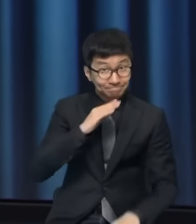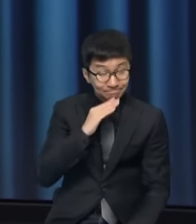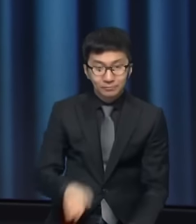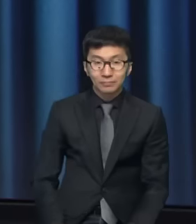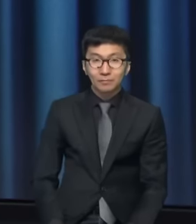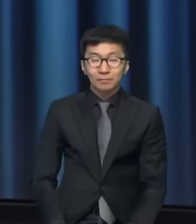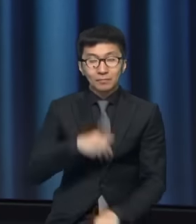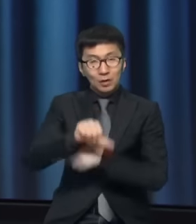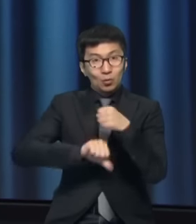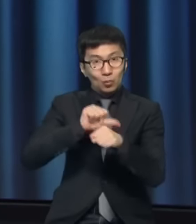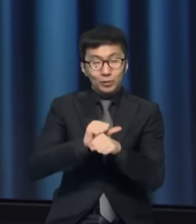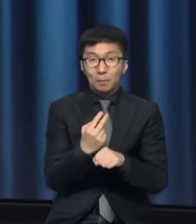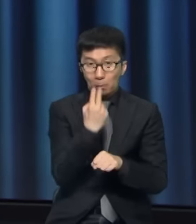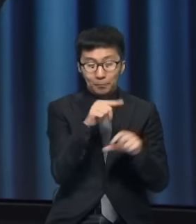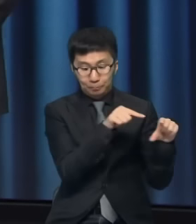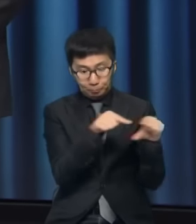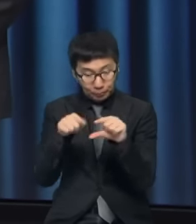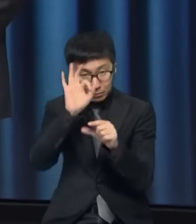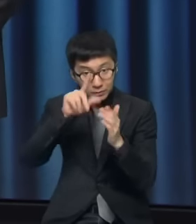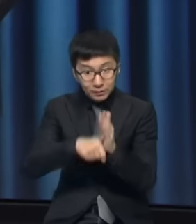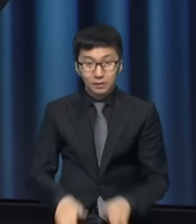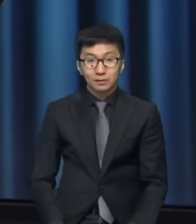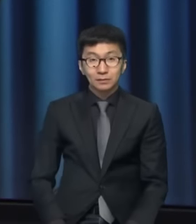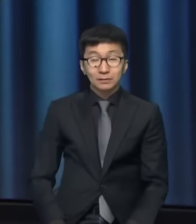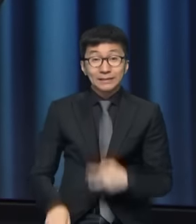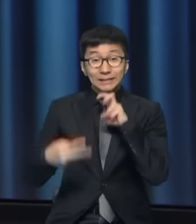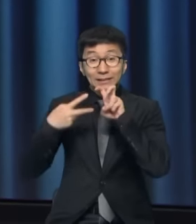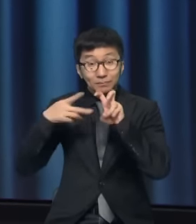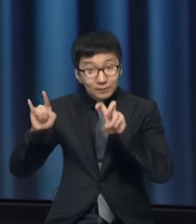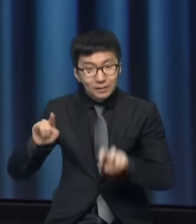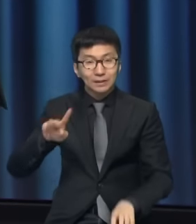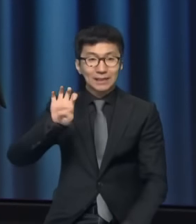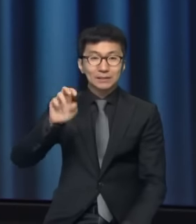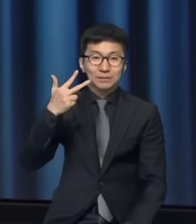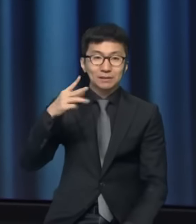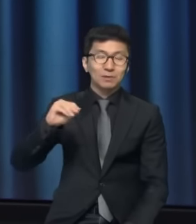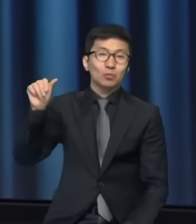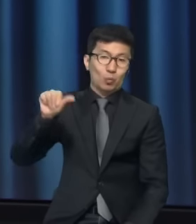환산해 보면 20대는 47만 5천 원, 60대는